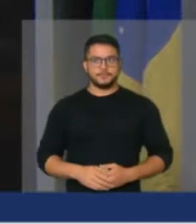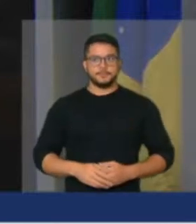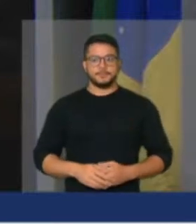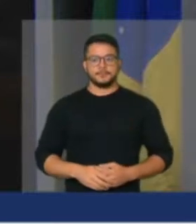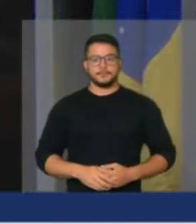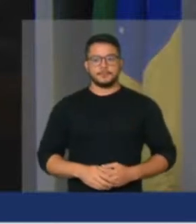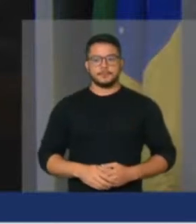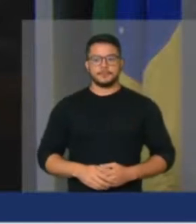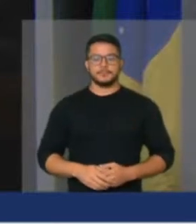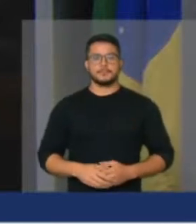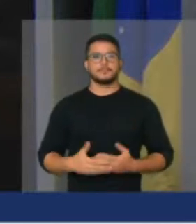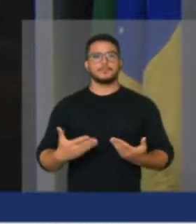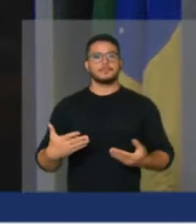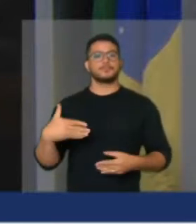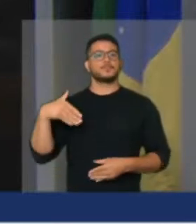PROPOSTAS DE EMENDA É CONSTITUIÇÃO DESCRITAS, JÁ